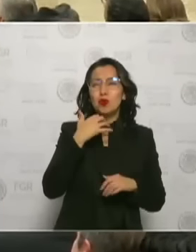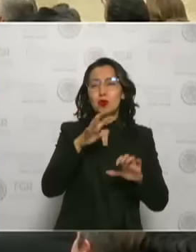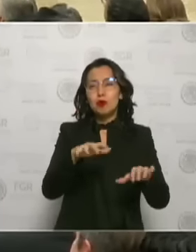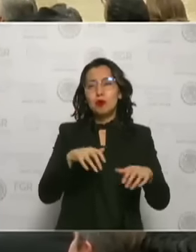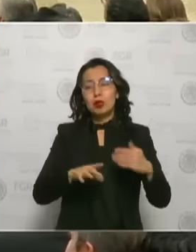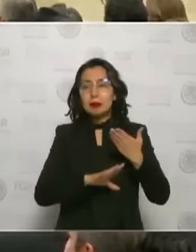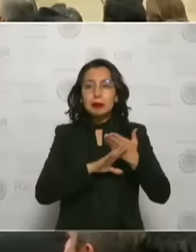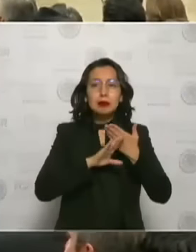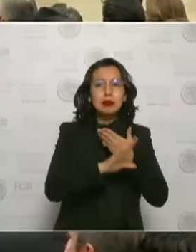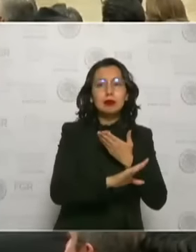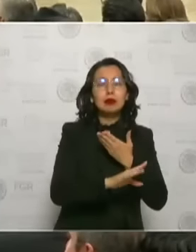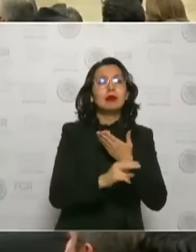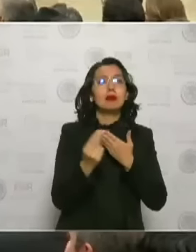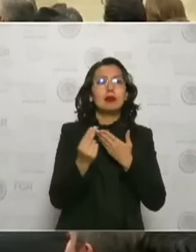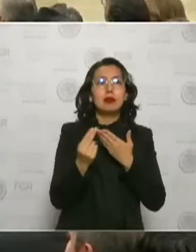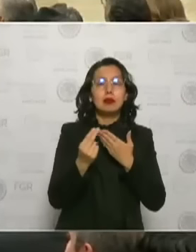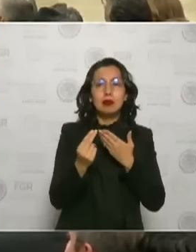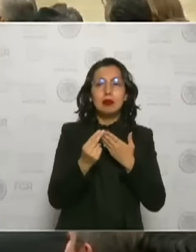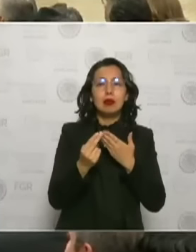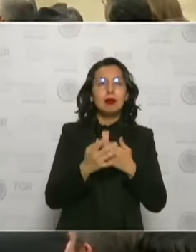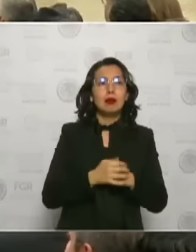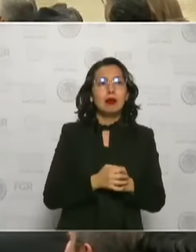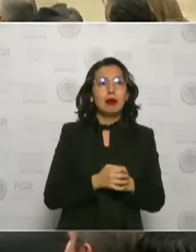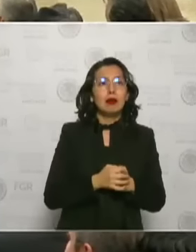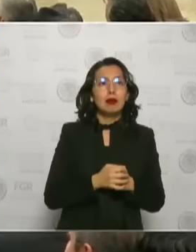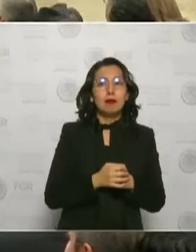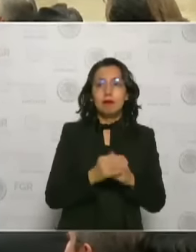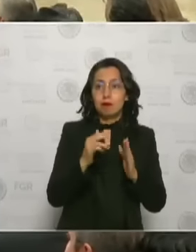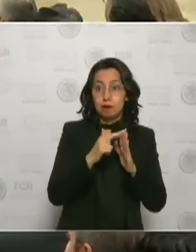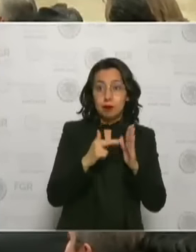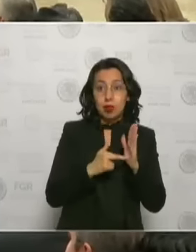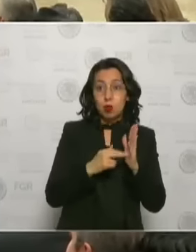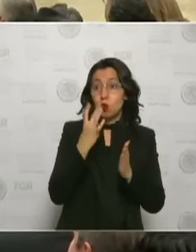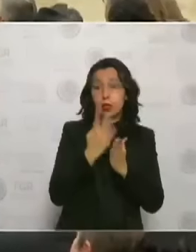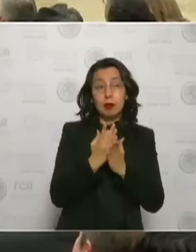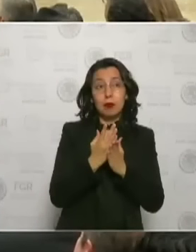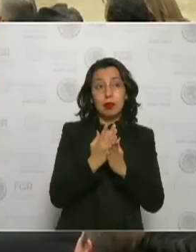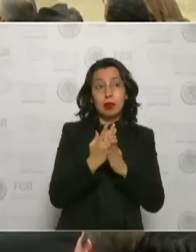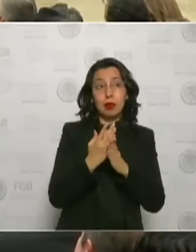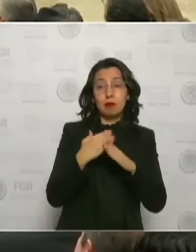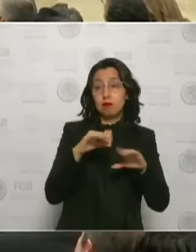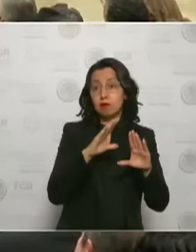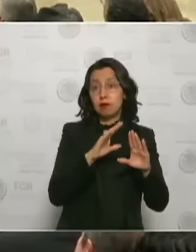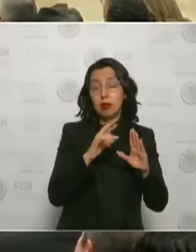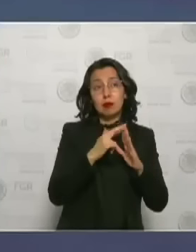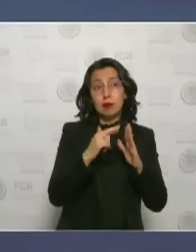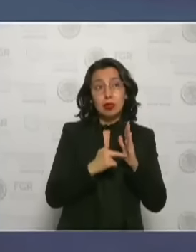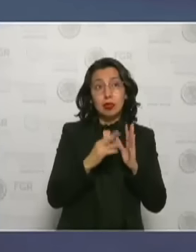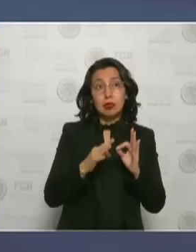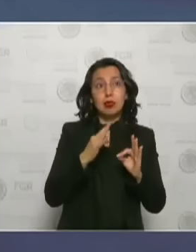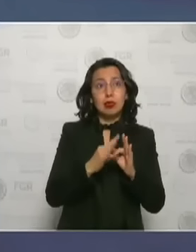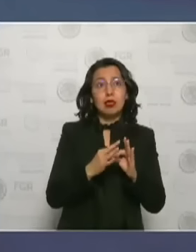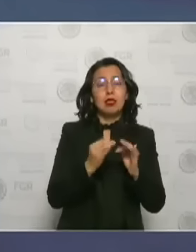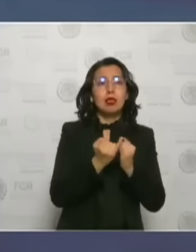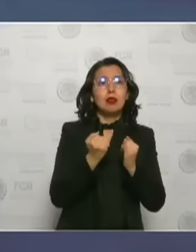requiere un régimen que no solo promueva la ética, sino que aplique controles internos rigurosos.